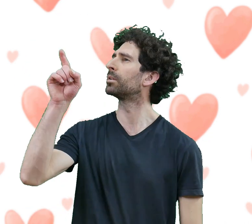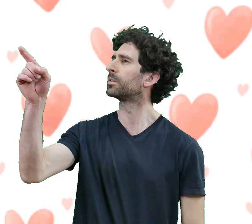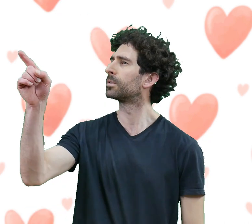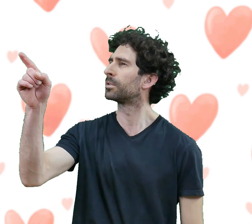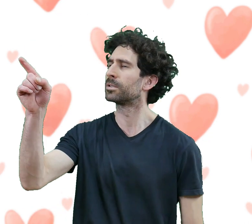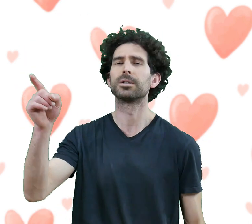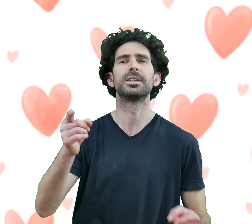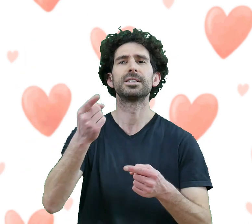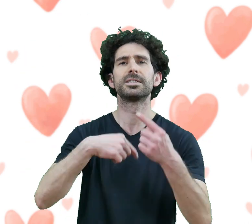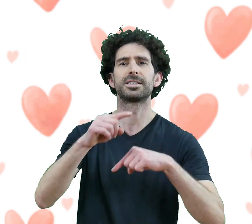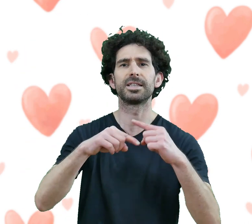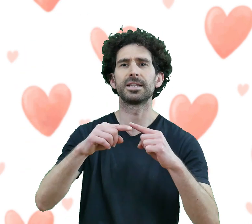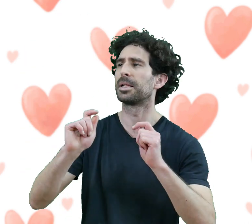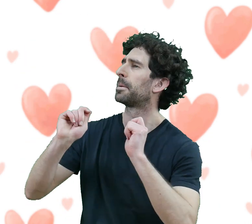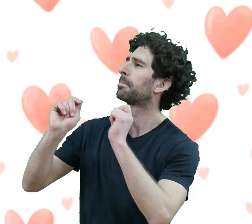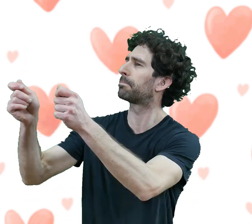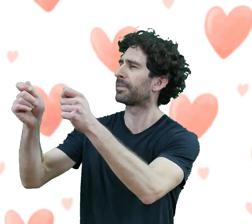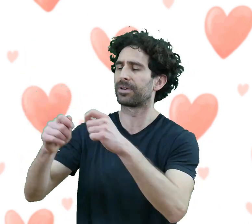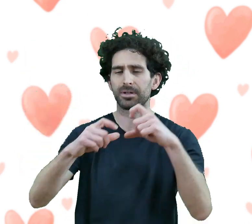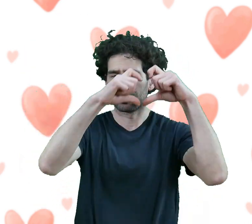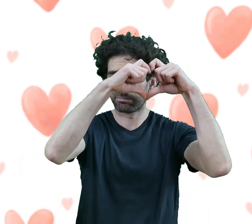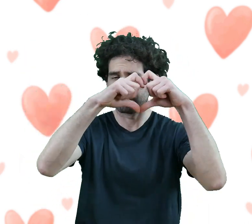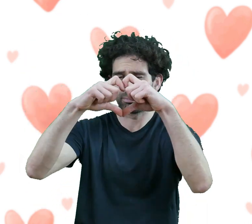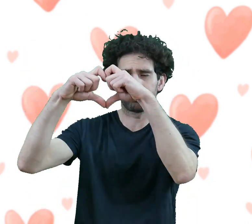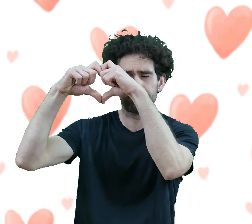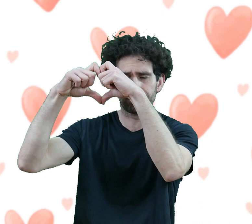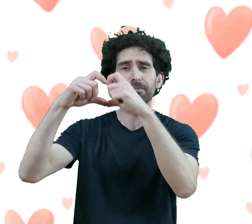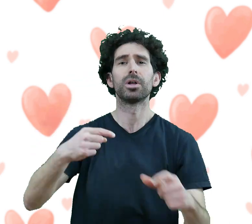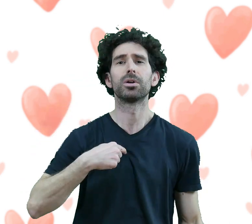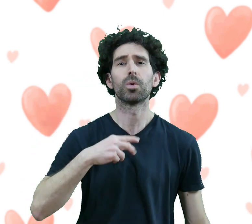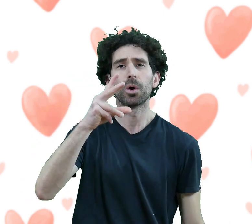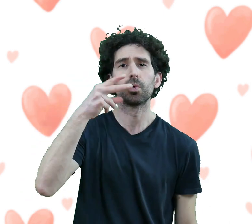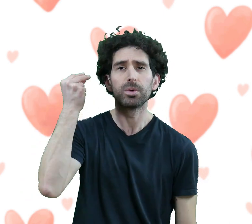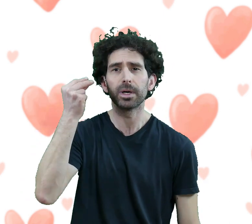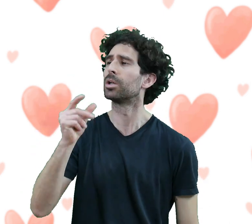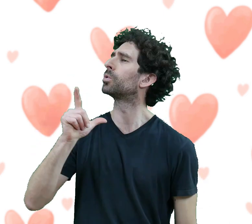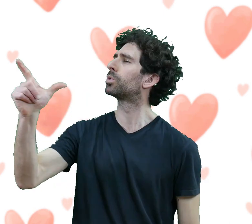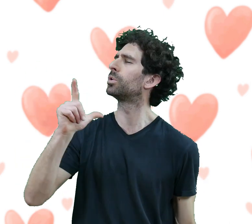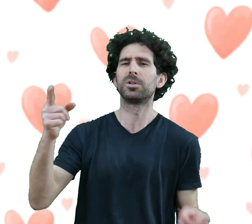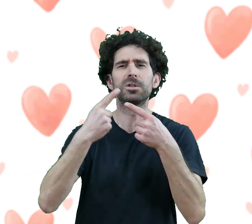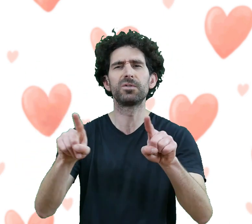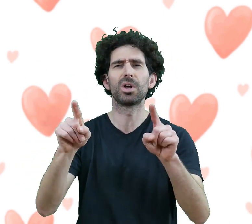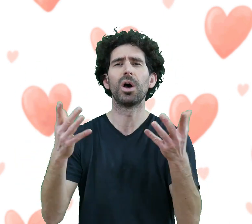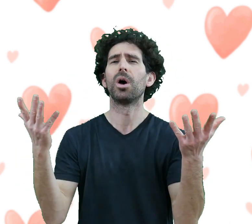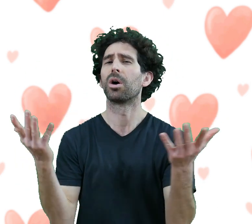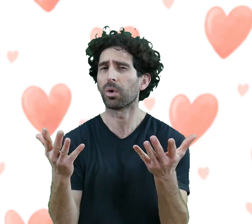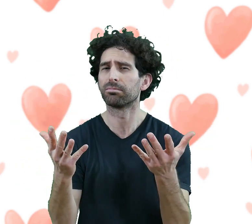Voici son nom-signe "yeux en cœur". Entre lui et moi, un humain, quelle est la différence ?